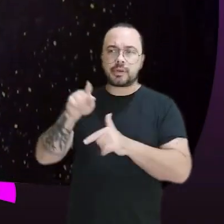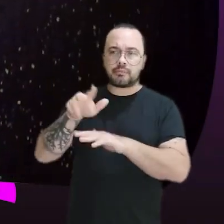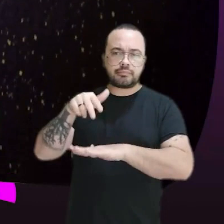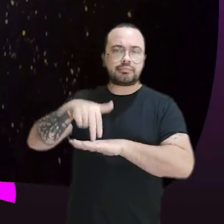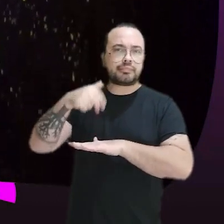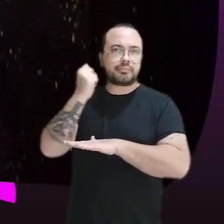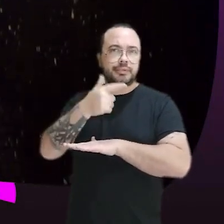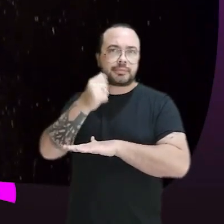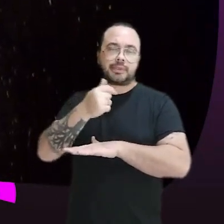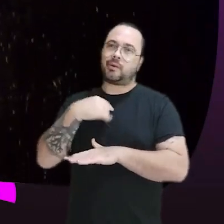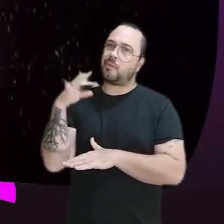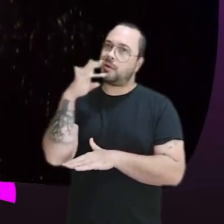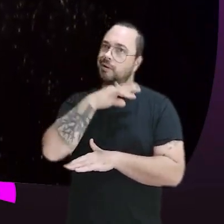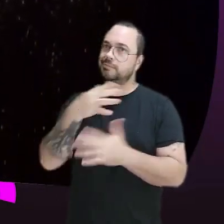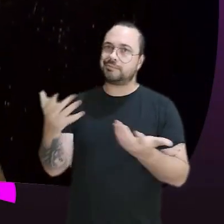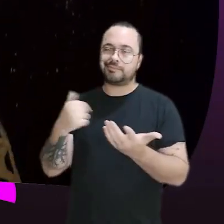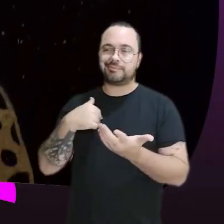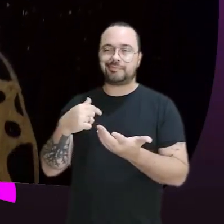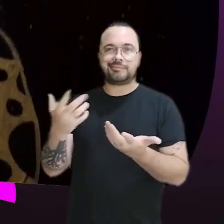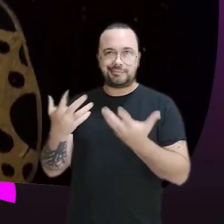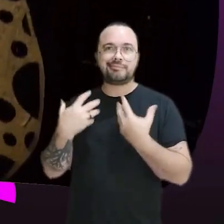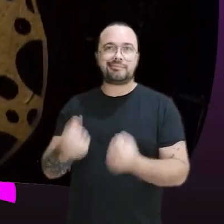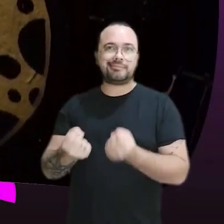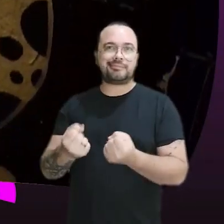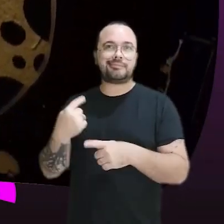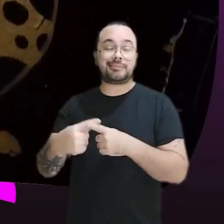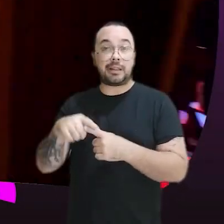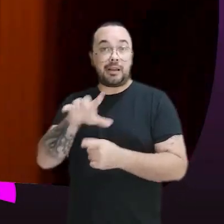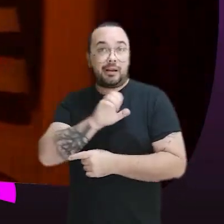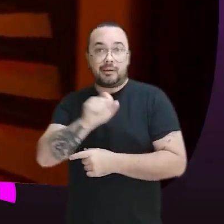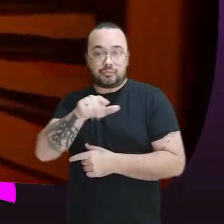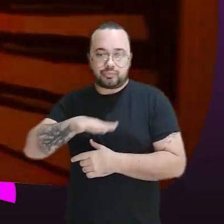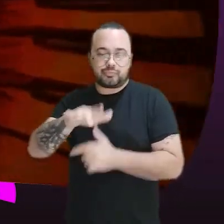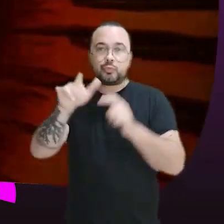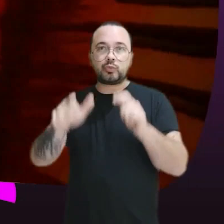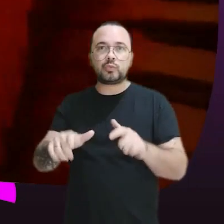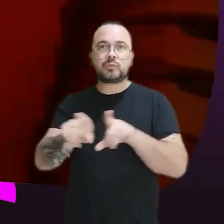e eu obviamente não... não tinha como dizer "não", porque eu já era apaixonado pelo lugar e era uma oportunidade também